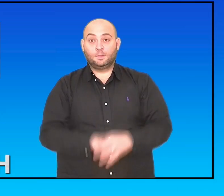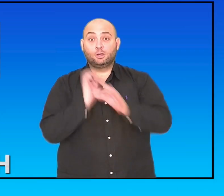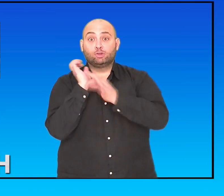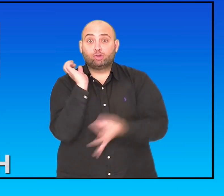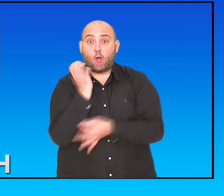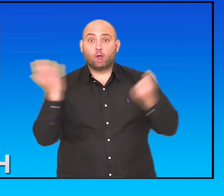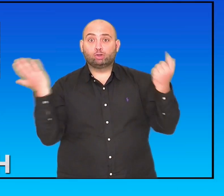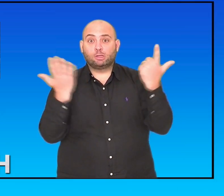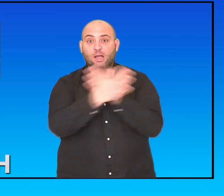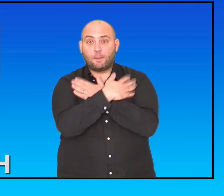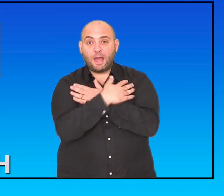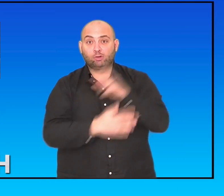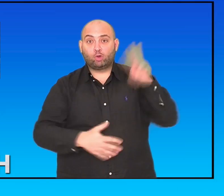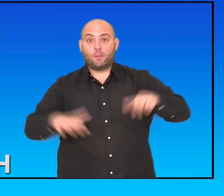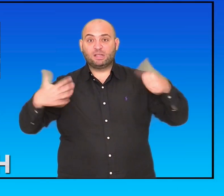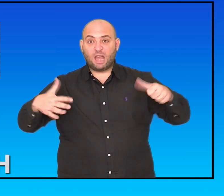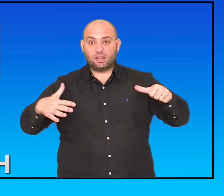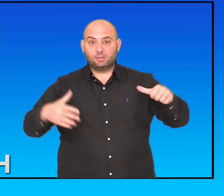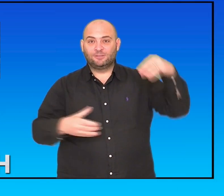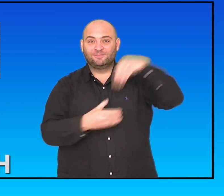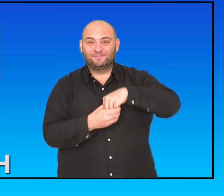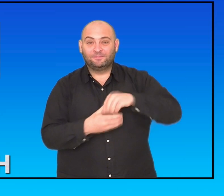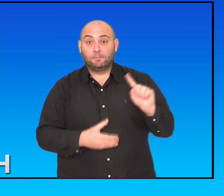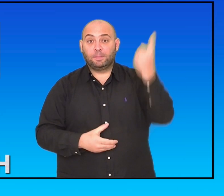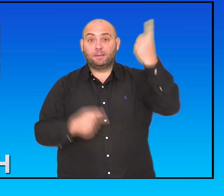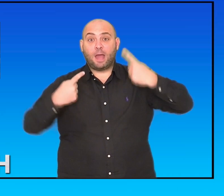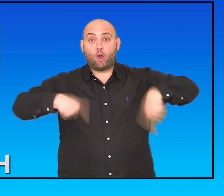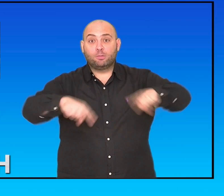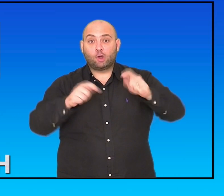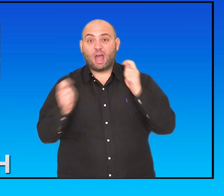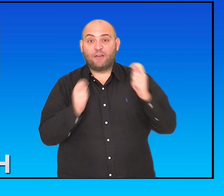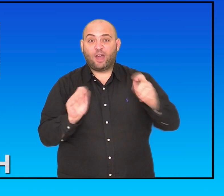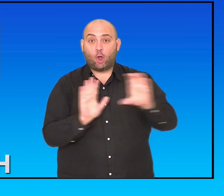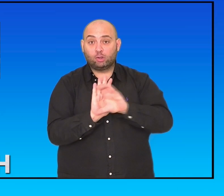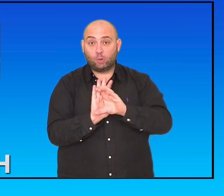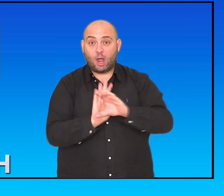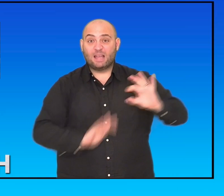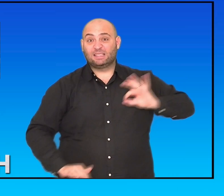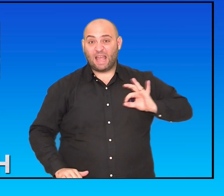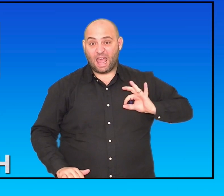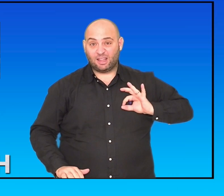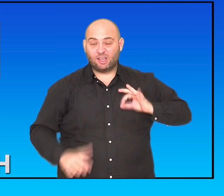Nella seduta del 17 maggio 2016 presso la I^ Commissione Affari Costituzionali al Senato